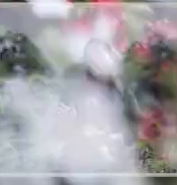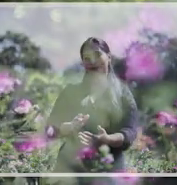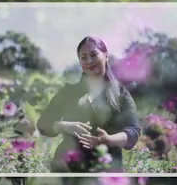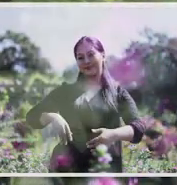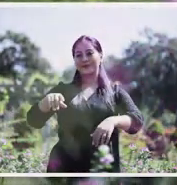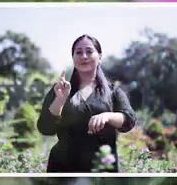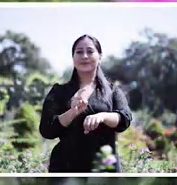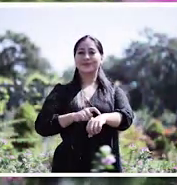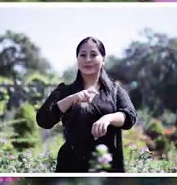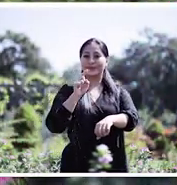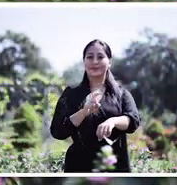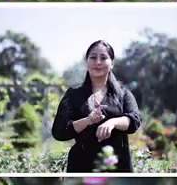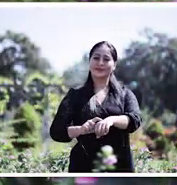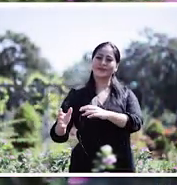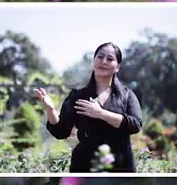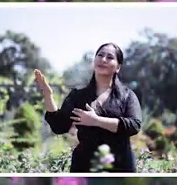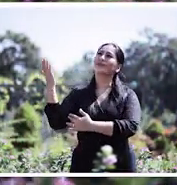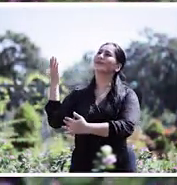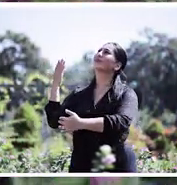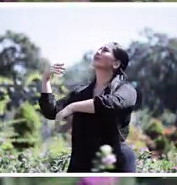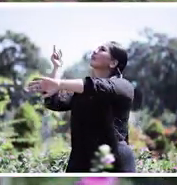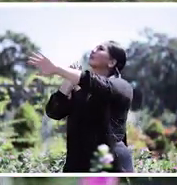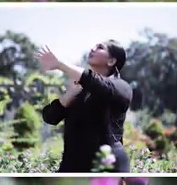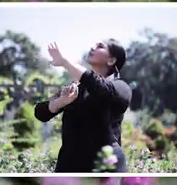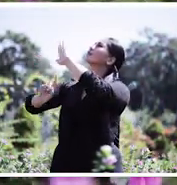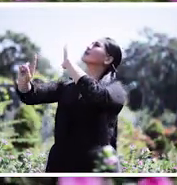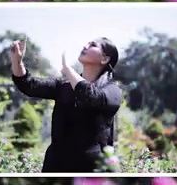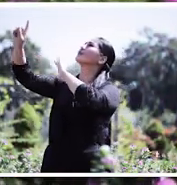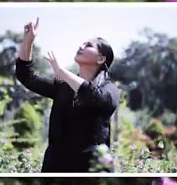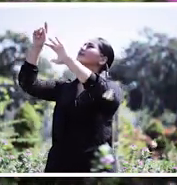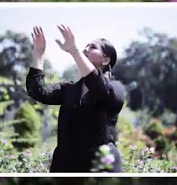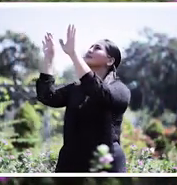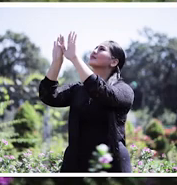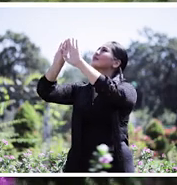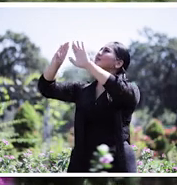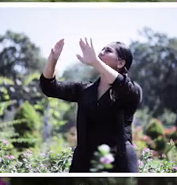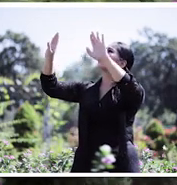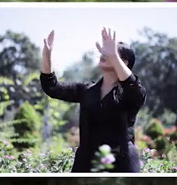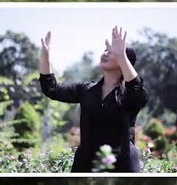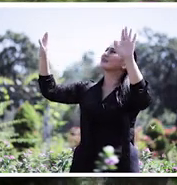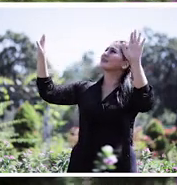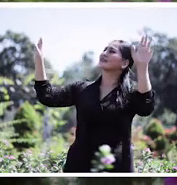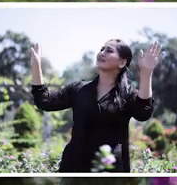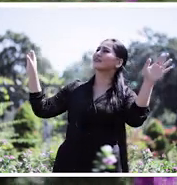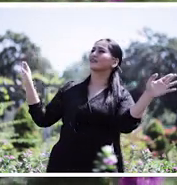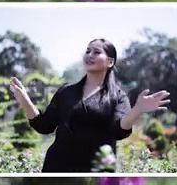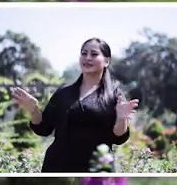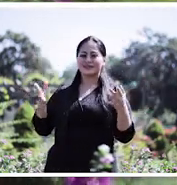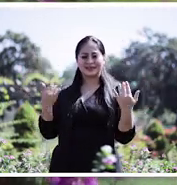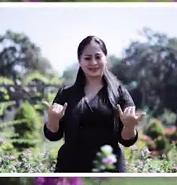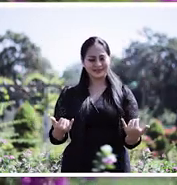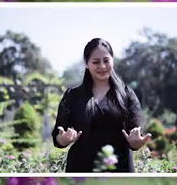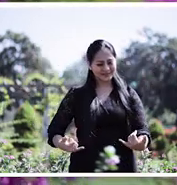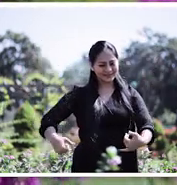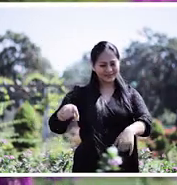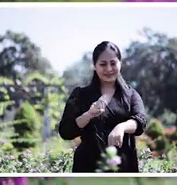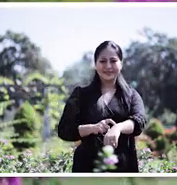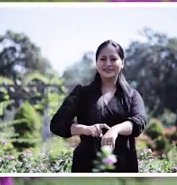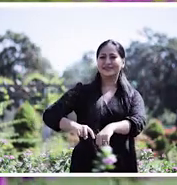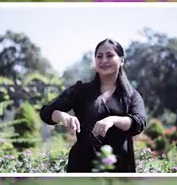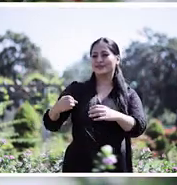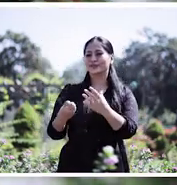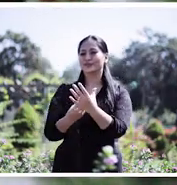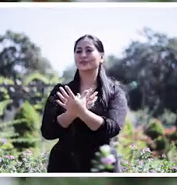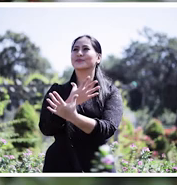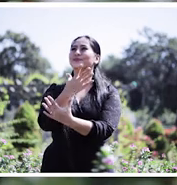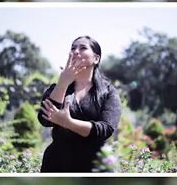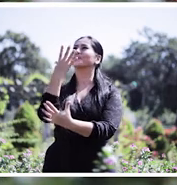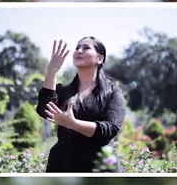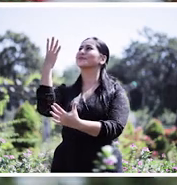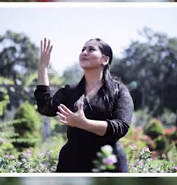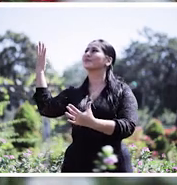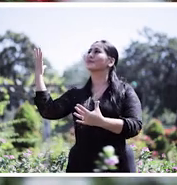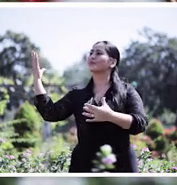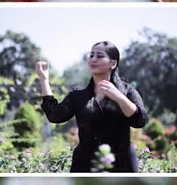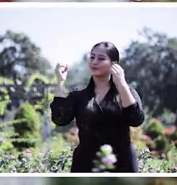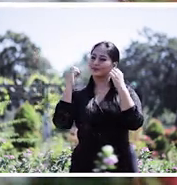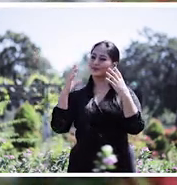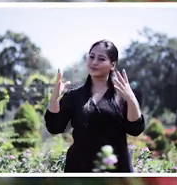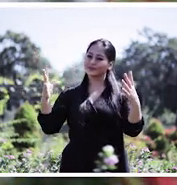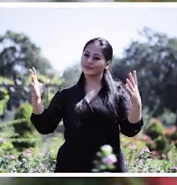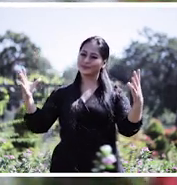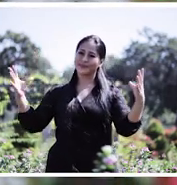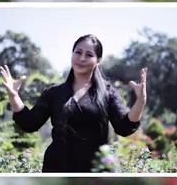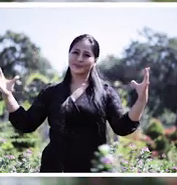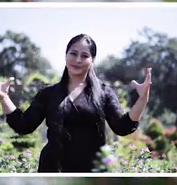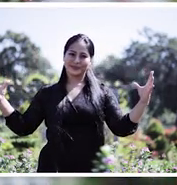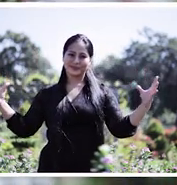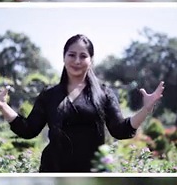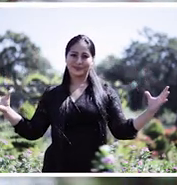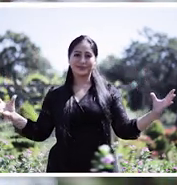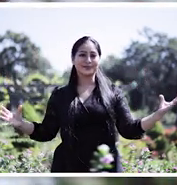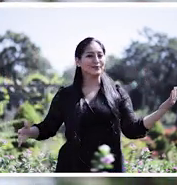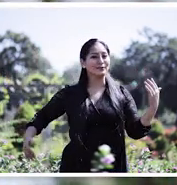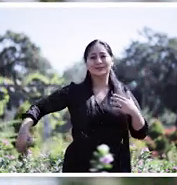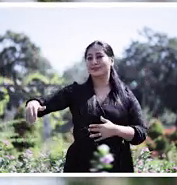仰げ天は開き 僕らは見るだろう